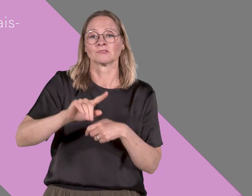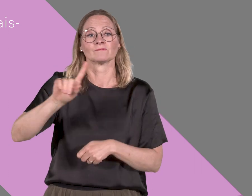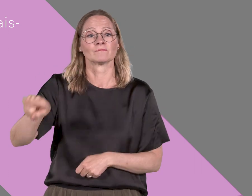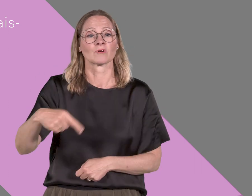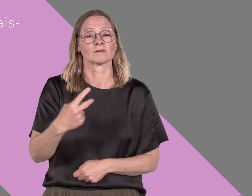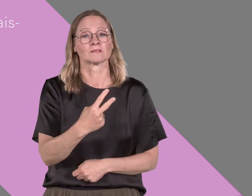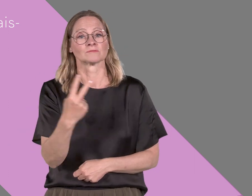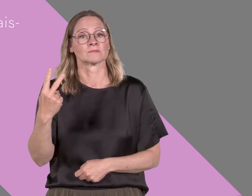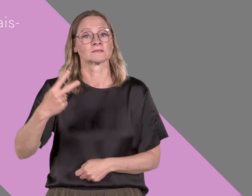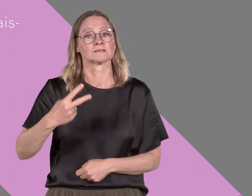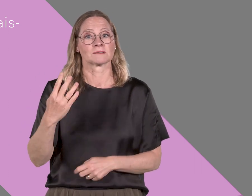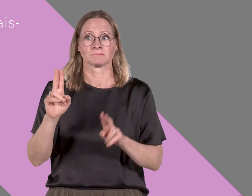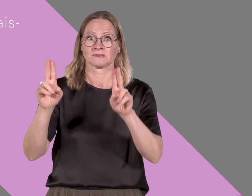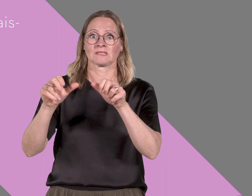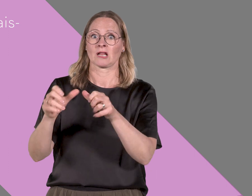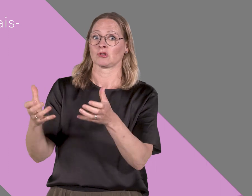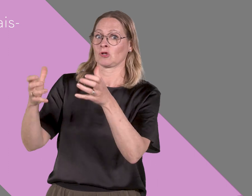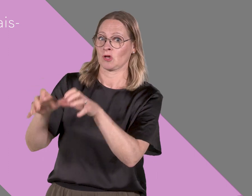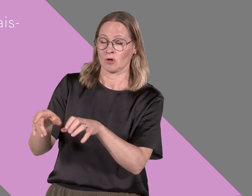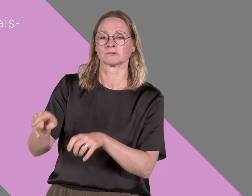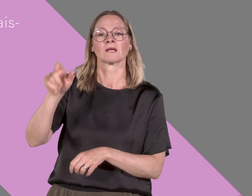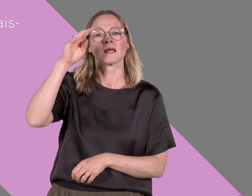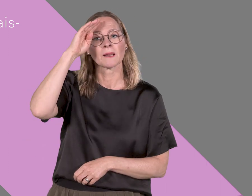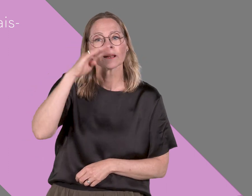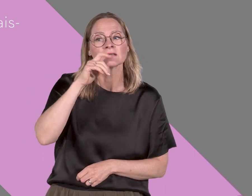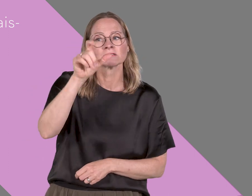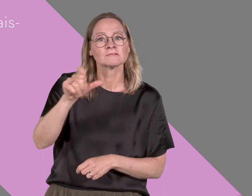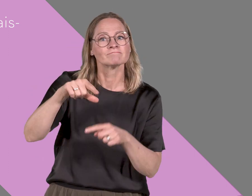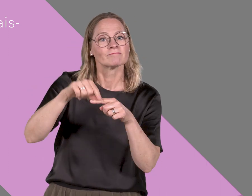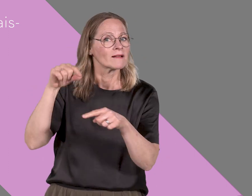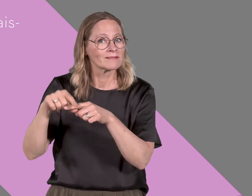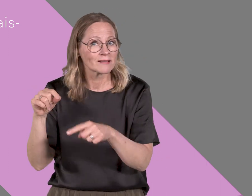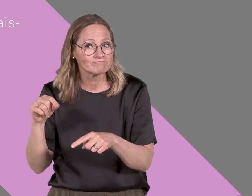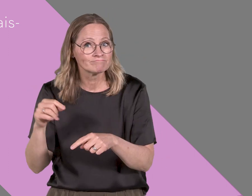vuoden 2024 varsinaisen liittokokouksen henkilövalintoja.